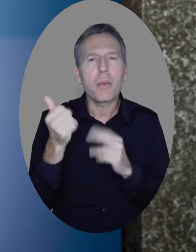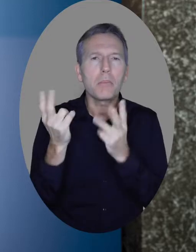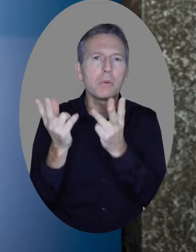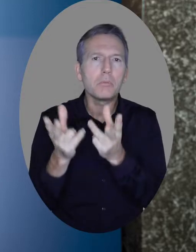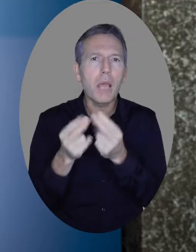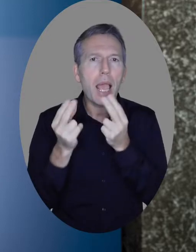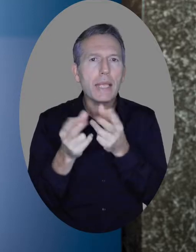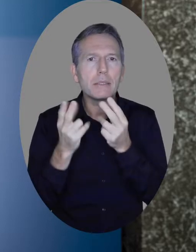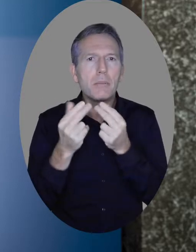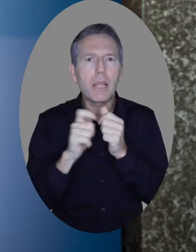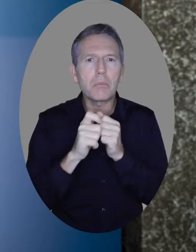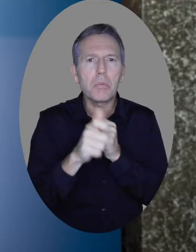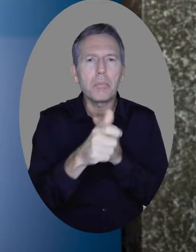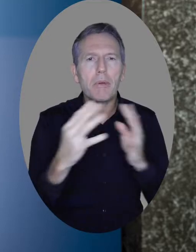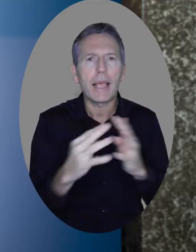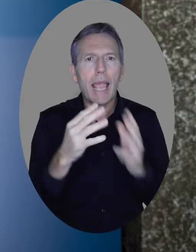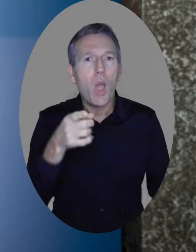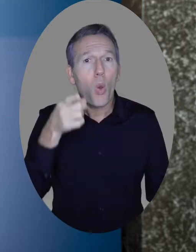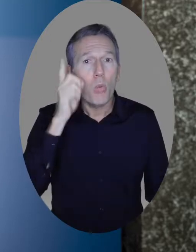Et en premier, vous allez croiser un buste de Jules César